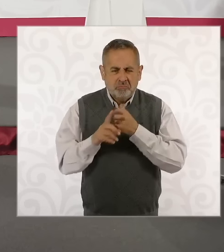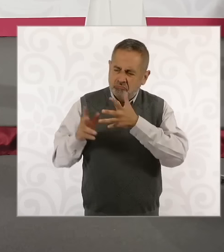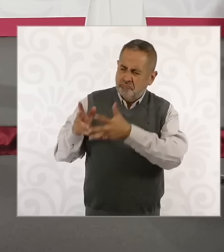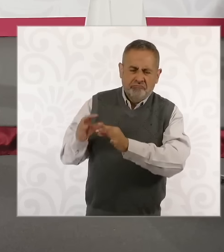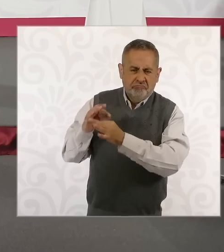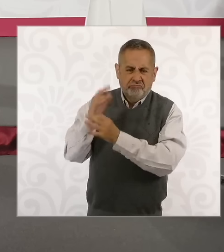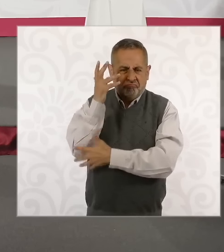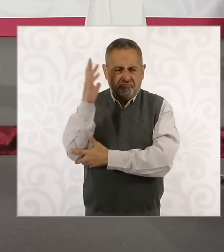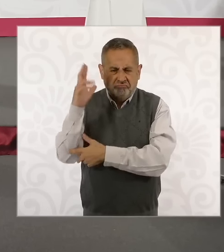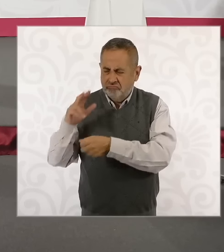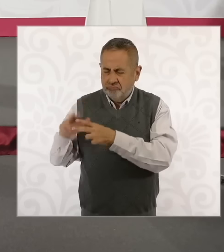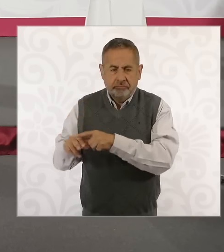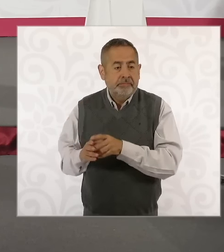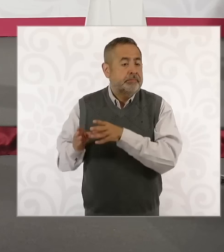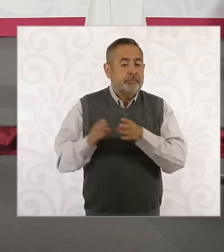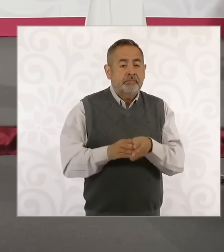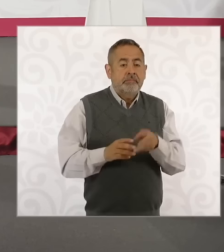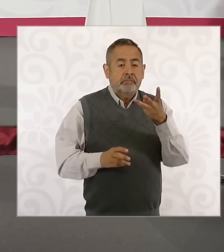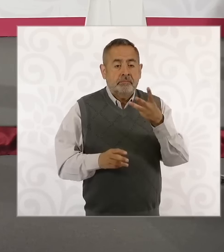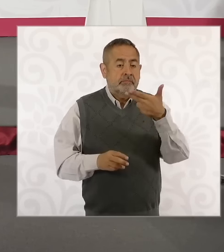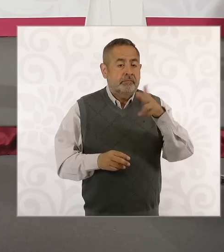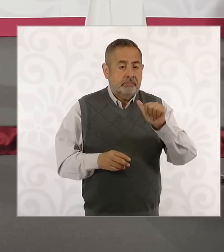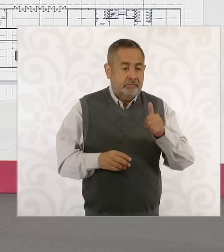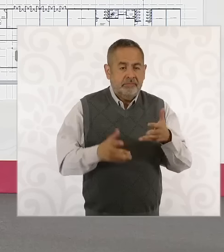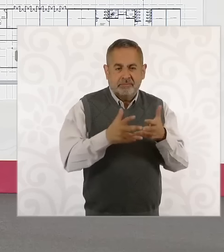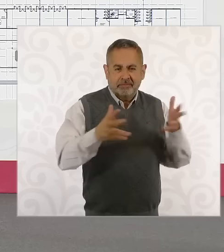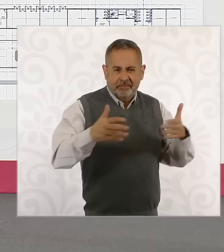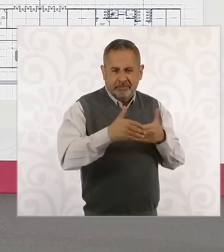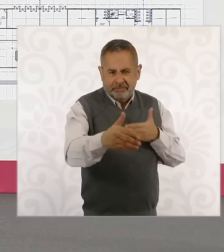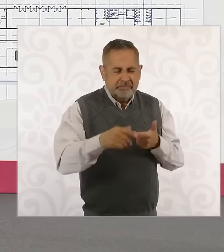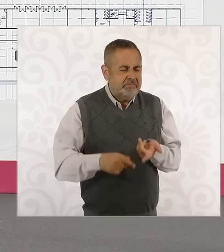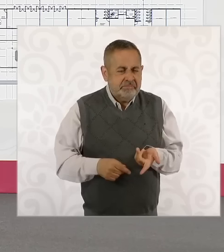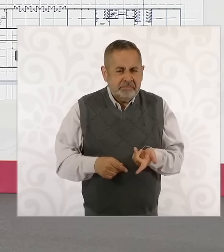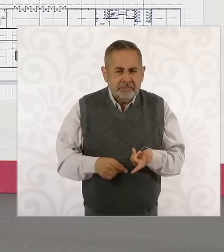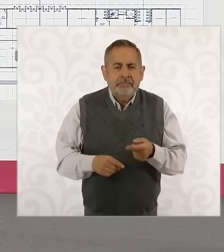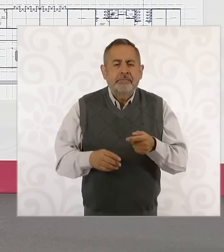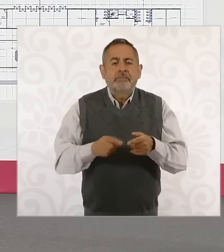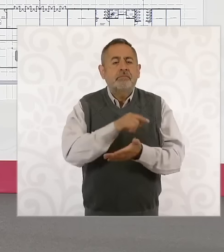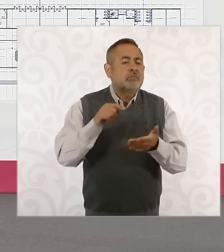Eh el predio es de 3 ha, pero la superficie de la estación es de alrededor de 2,600 m². ¿Por qué se